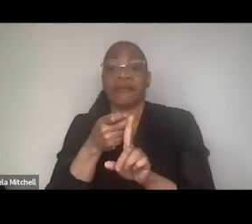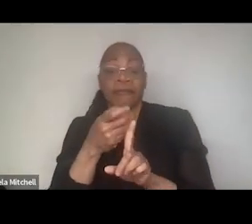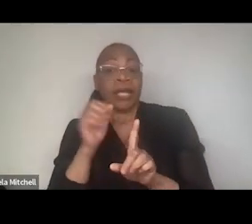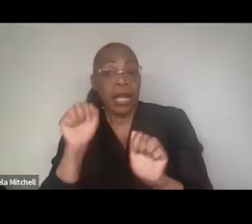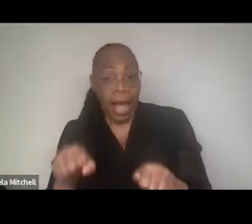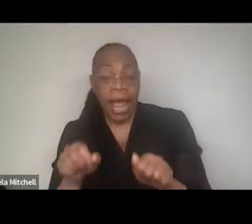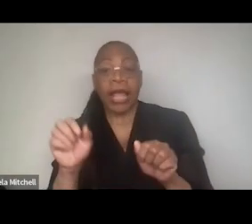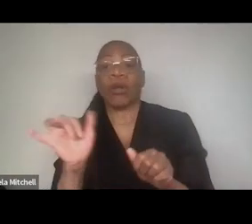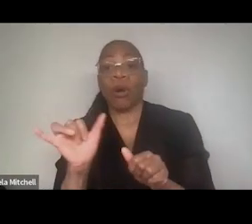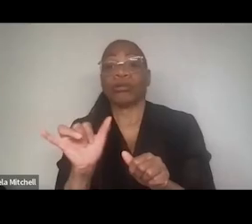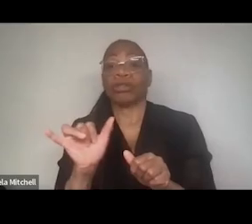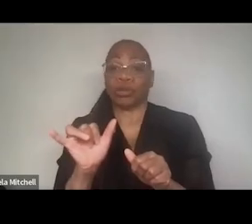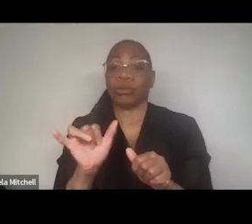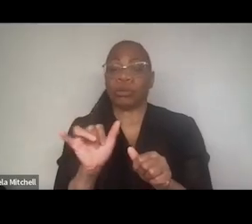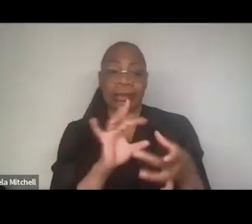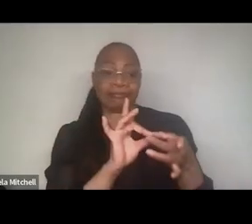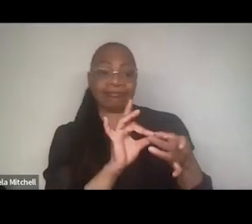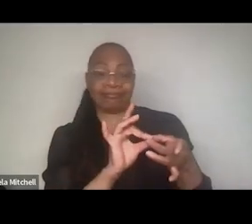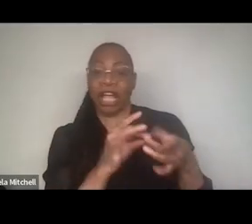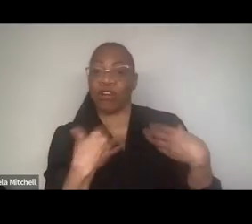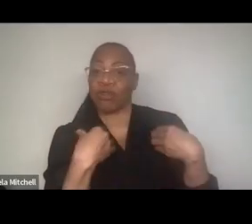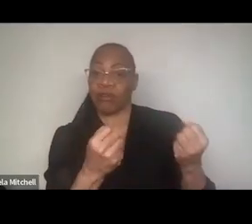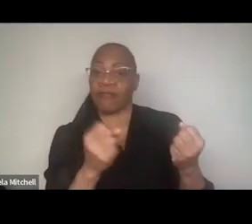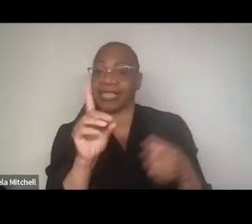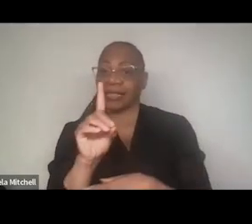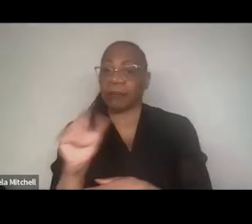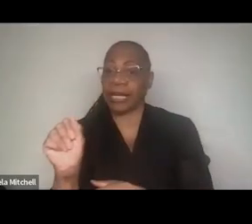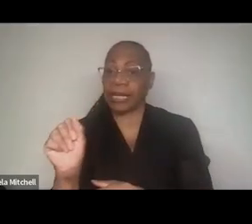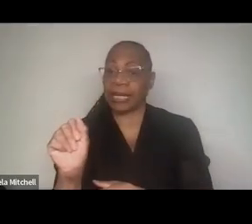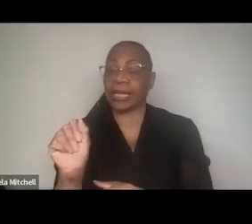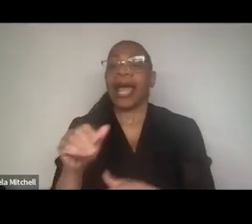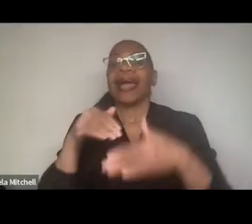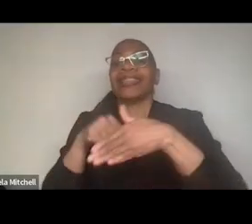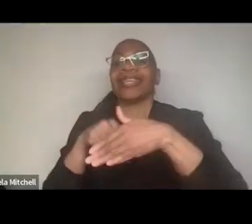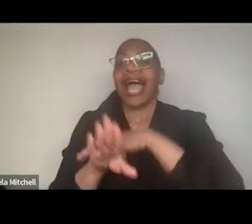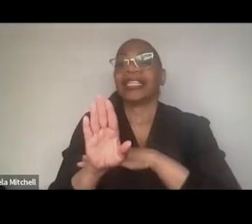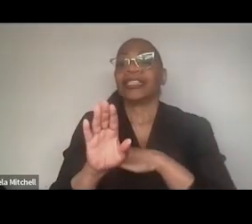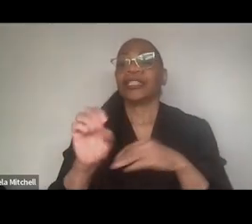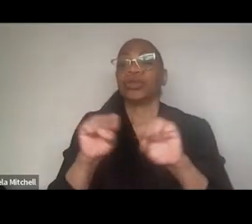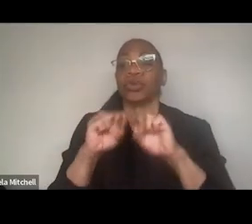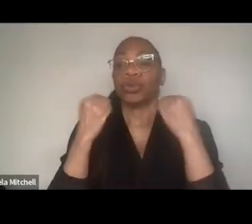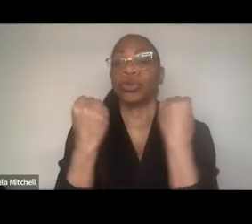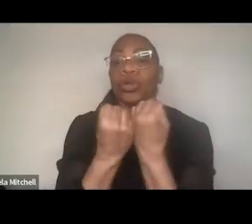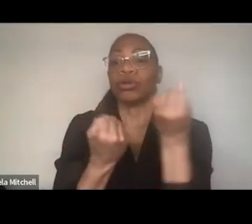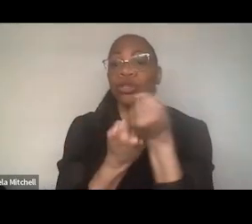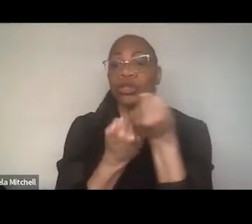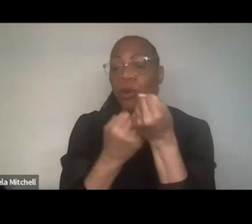y a una mayor discapacidad. Hablamos de esto anteriormente, pero el acceso a apoyos sociales y el acceso a la atención médica